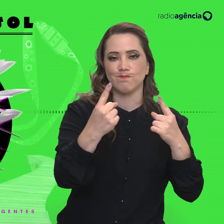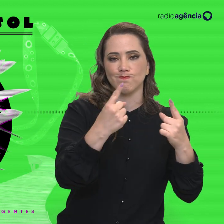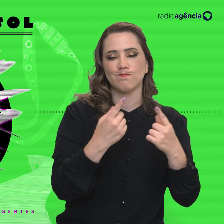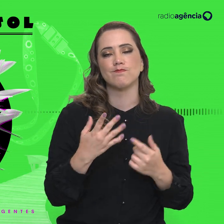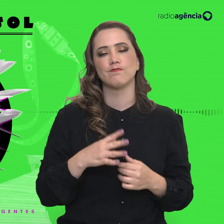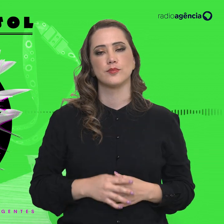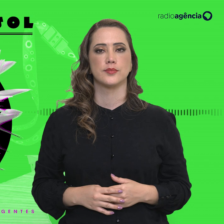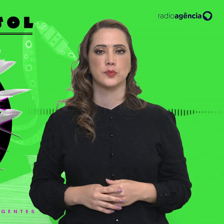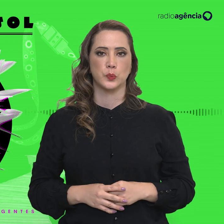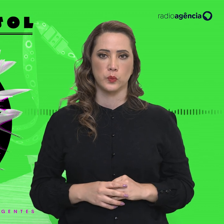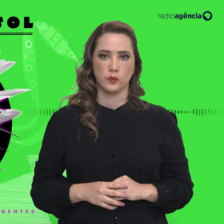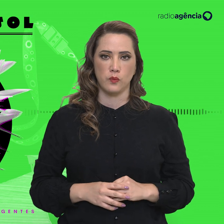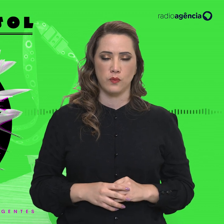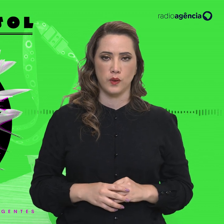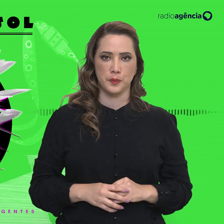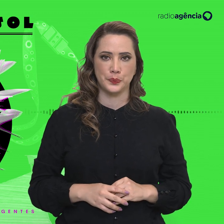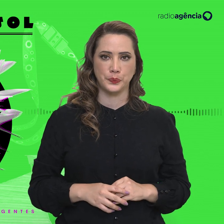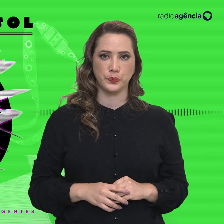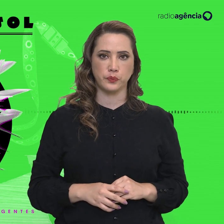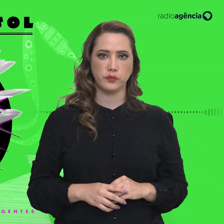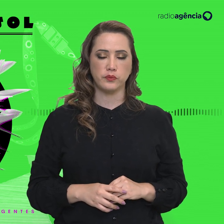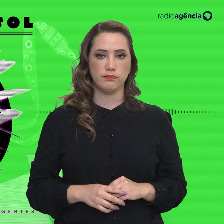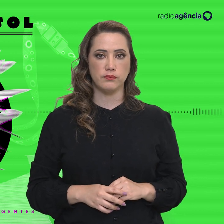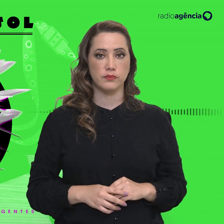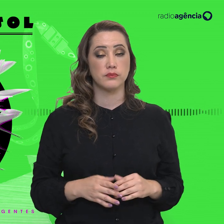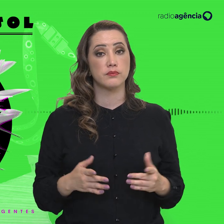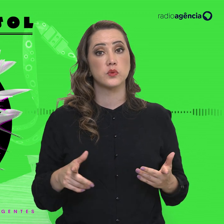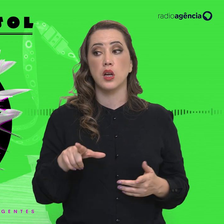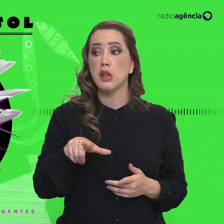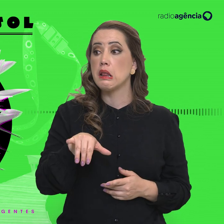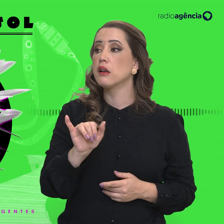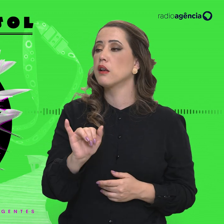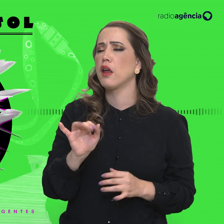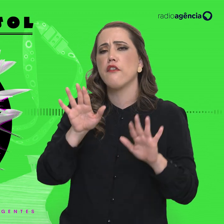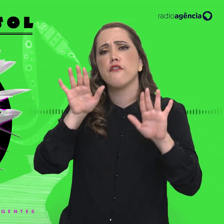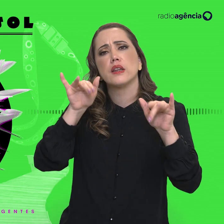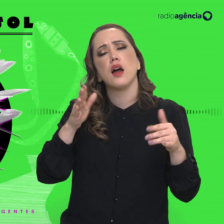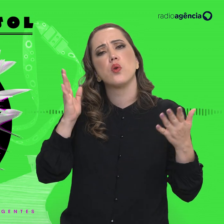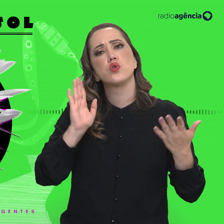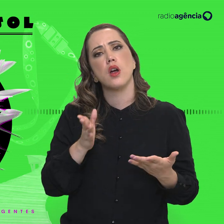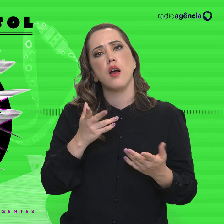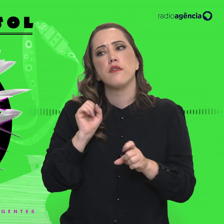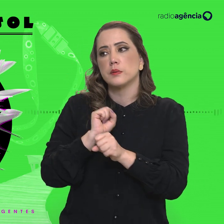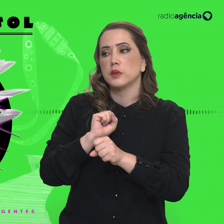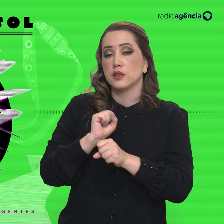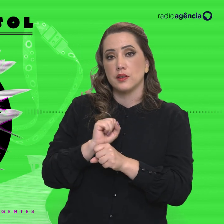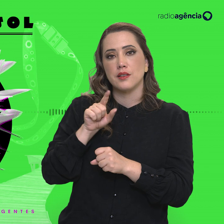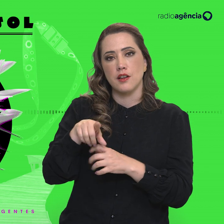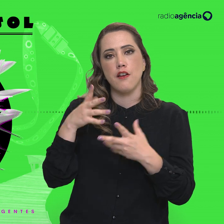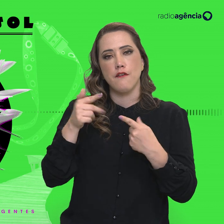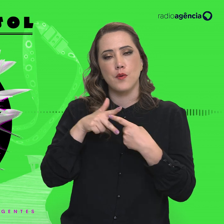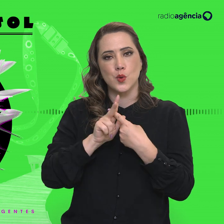[som de carro partindo] 🎶 [Patrícia] E, Ley, a gente tá chegando no final. Vamos parar um pouquinho e fazer uma revisão, um bate-papo